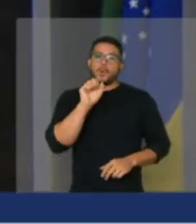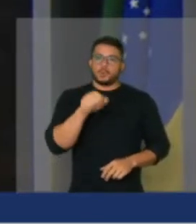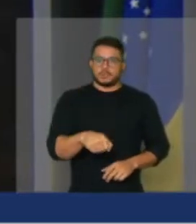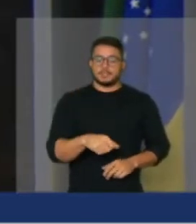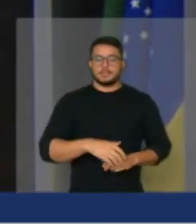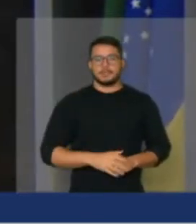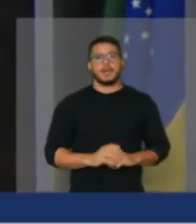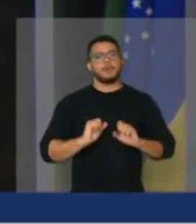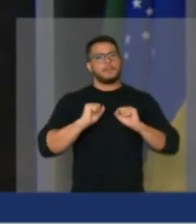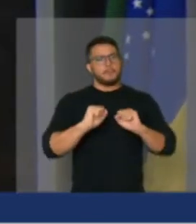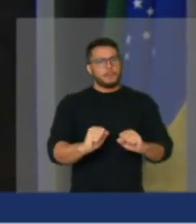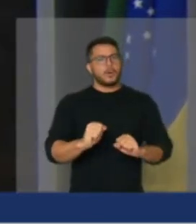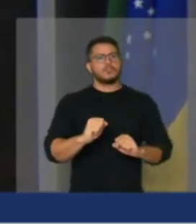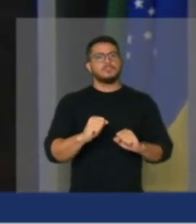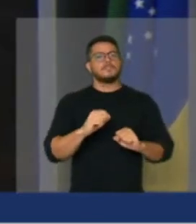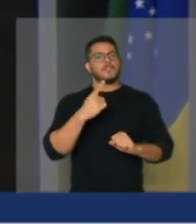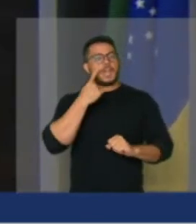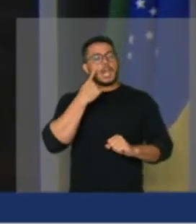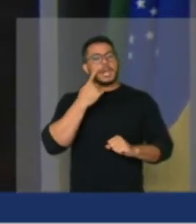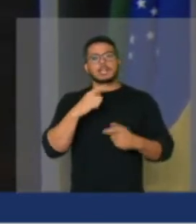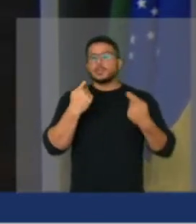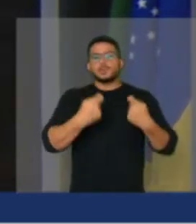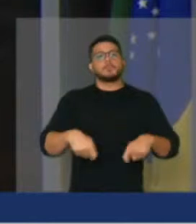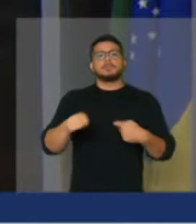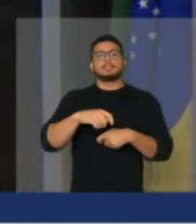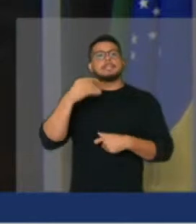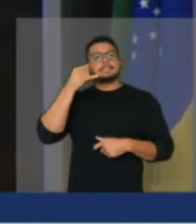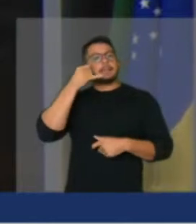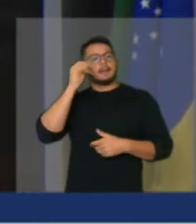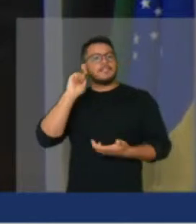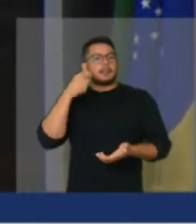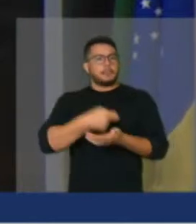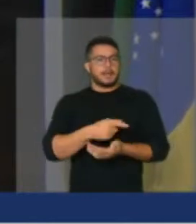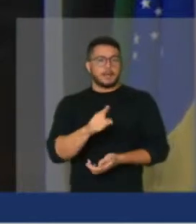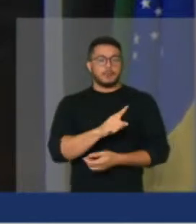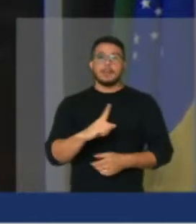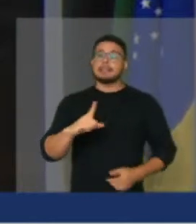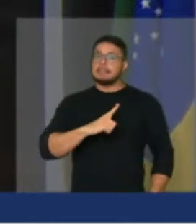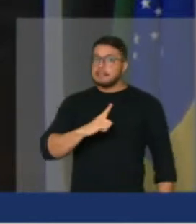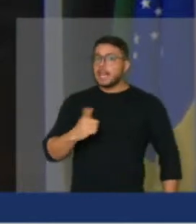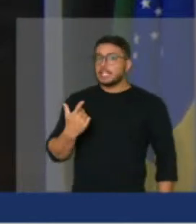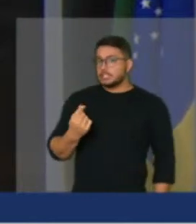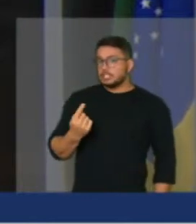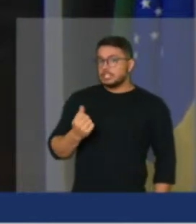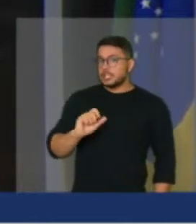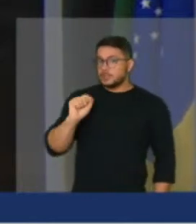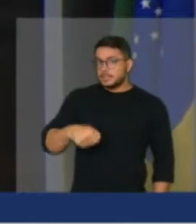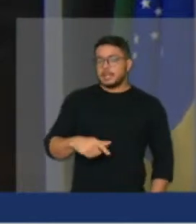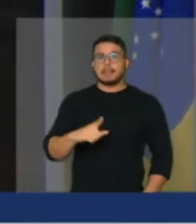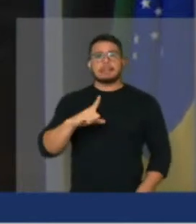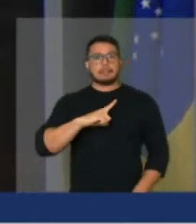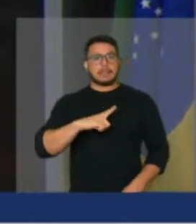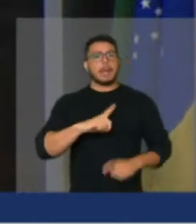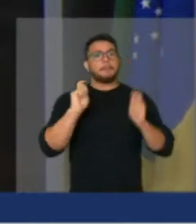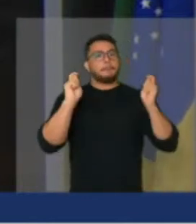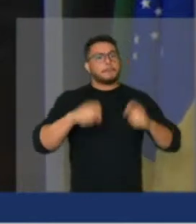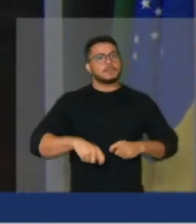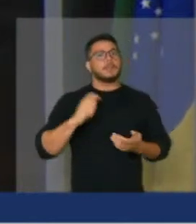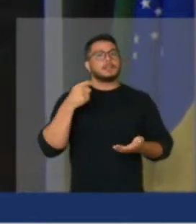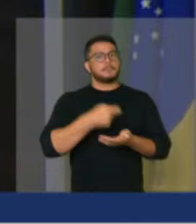GENTE TEM DINHEIRO PARA PAGAR A GENTE TEM UM ESPAÇO FISCAL PARA PAGAR SÓ QUE O GOVERNO QUER MAIS LIMITE ACIMA DO TETO PARA AUMENTAR GASTO PÚBLICO EM ANO ELEITORAL, ISSO VAI